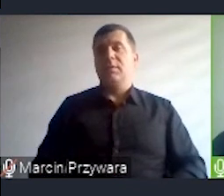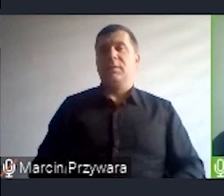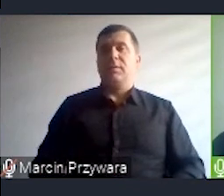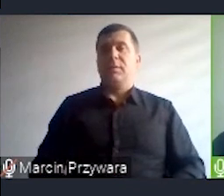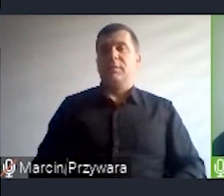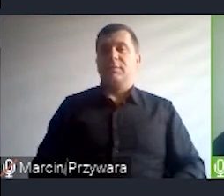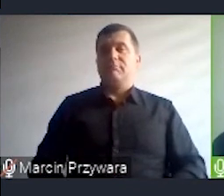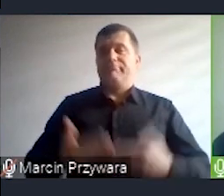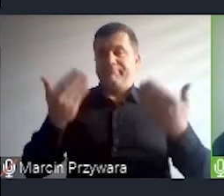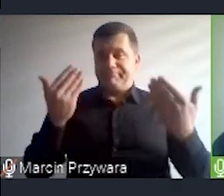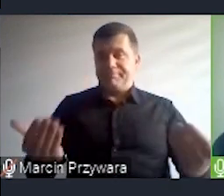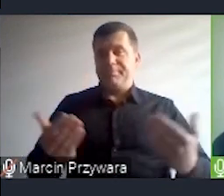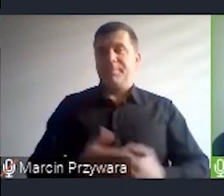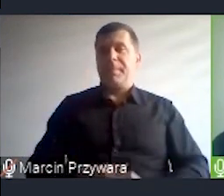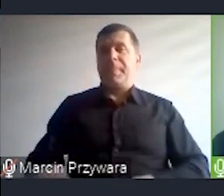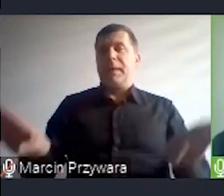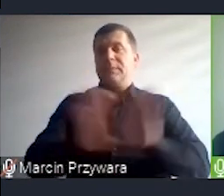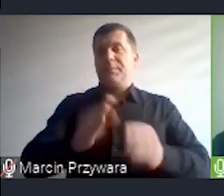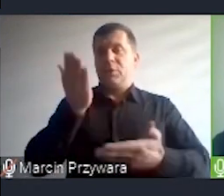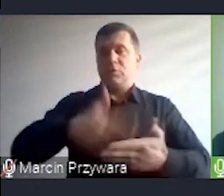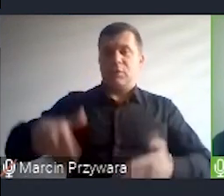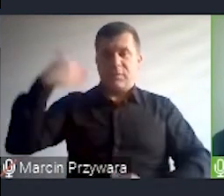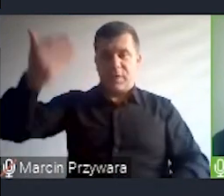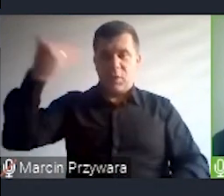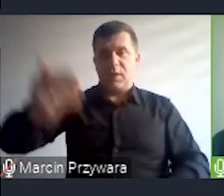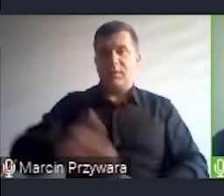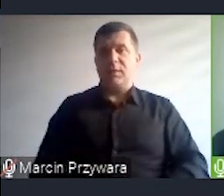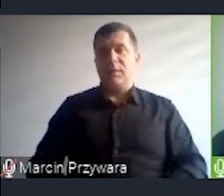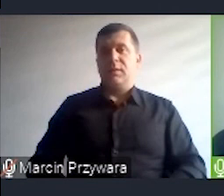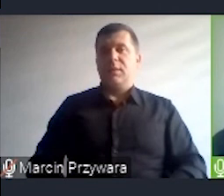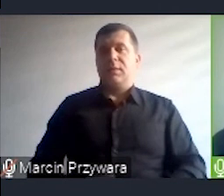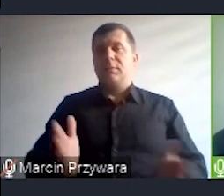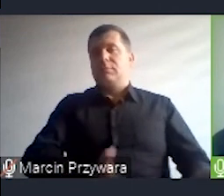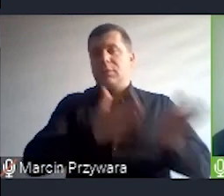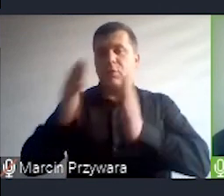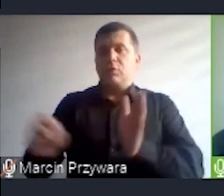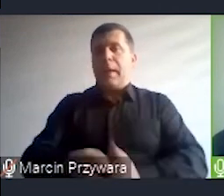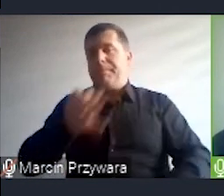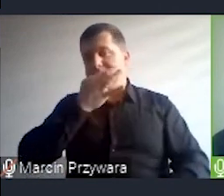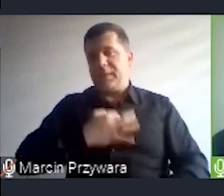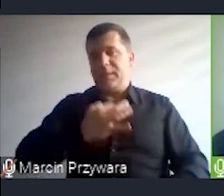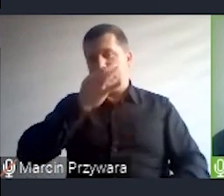W związku z tym zamykam część wykładową i przechodzimy do pytań.